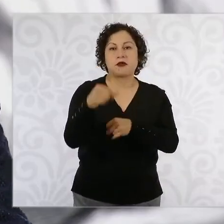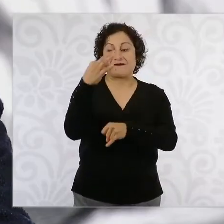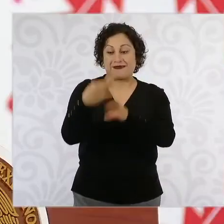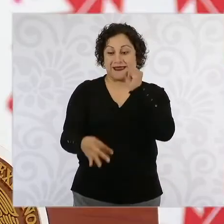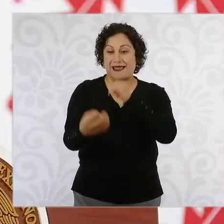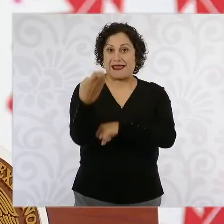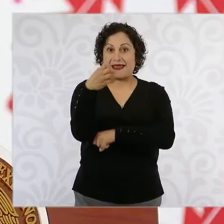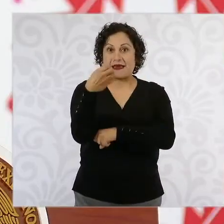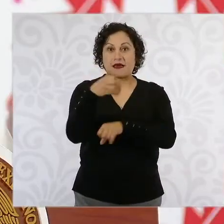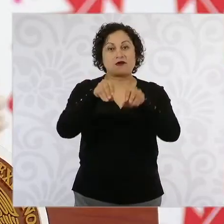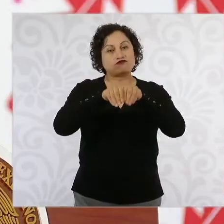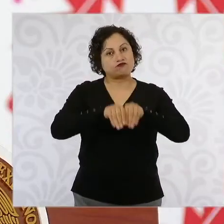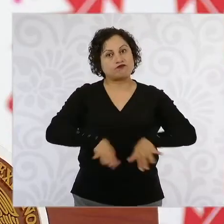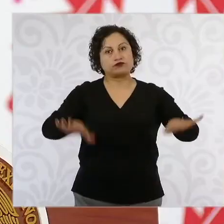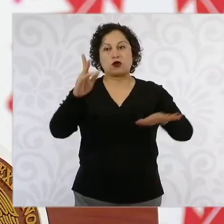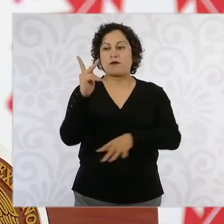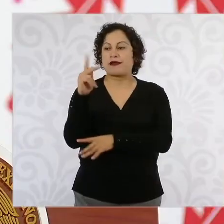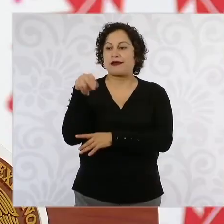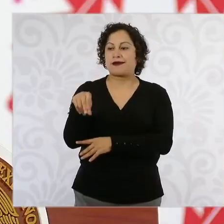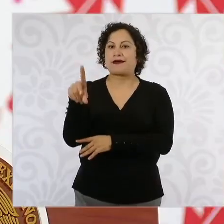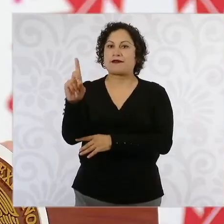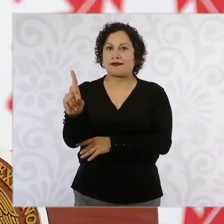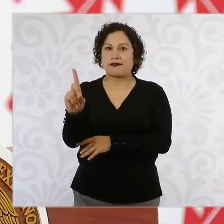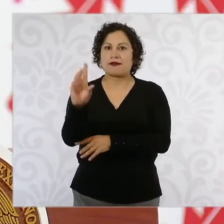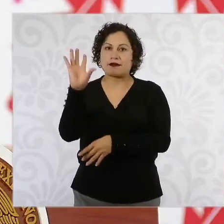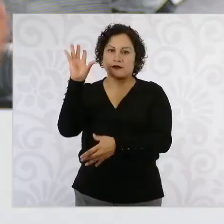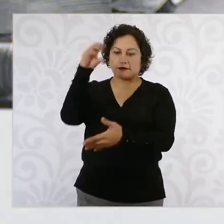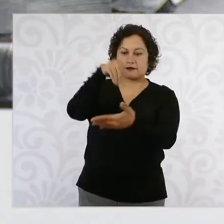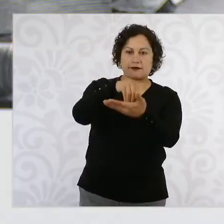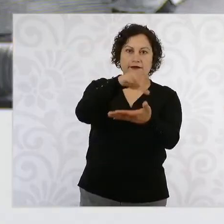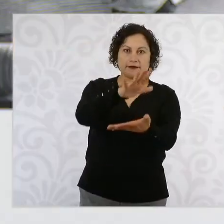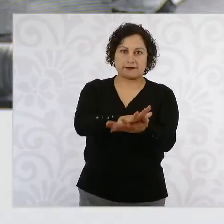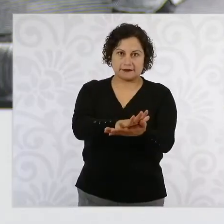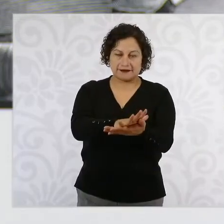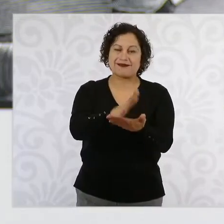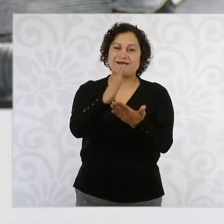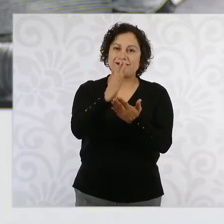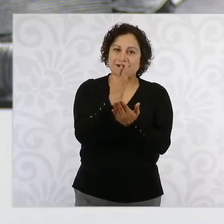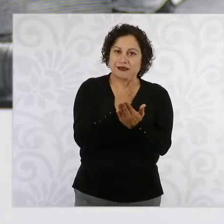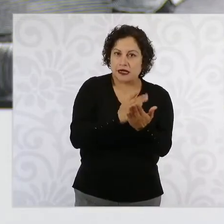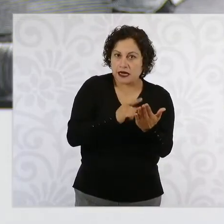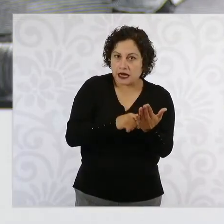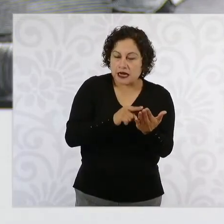de desarrollo que incluye Pues todo esto que es una visión del sexenio pero también una visión